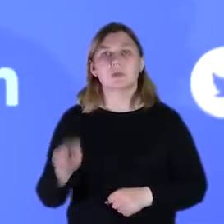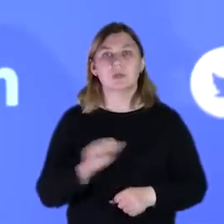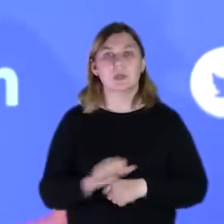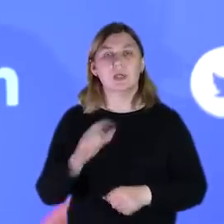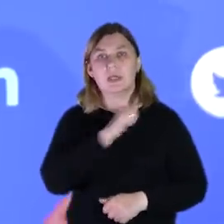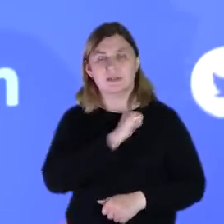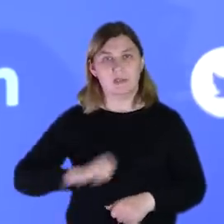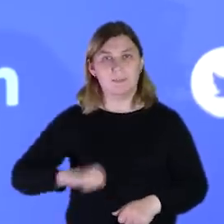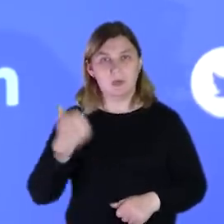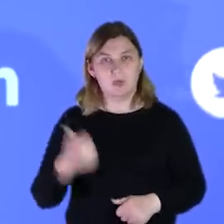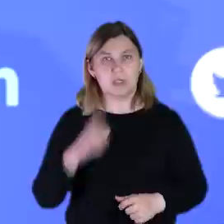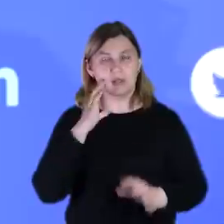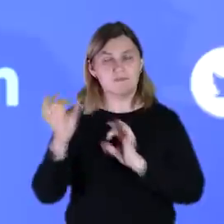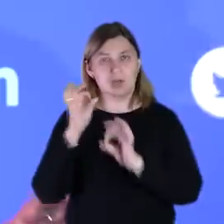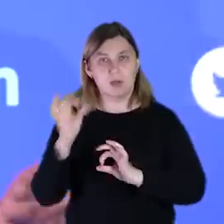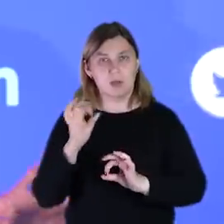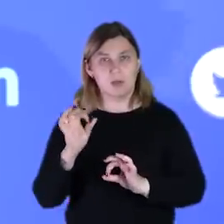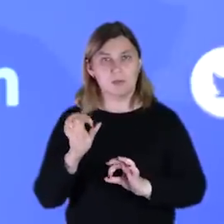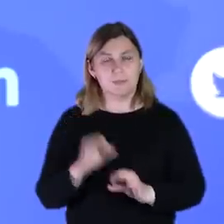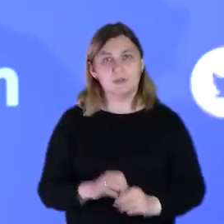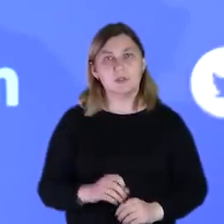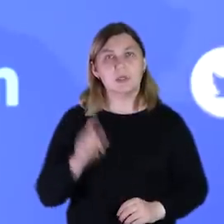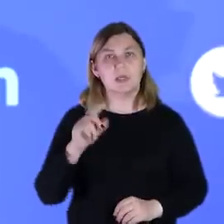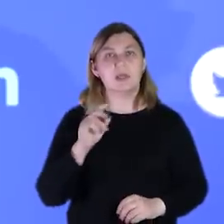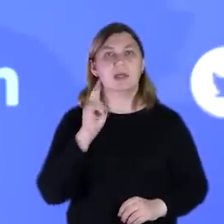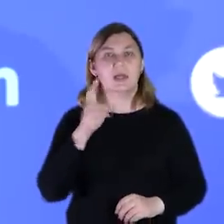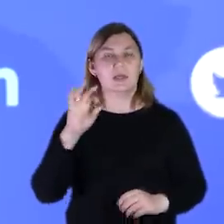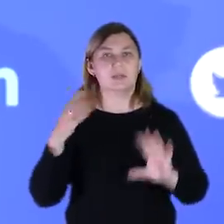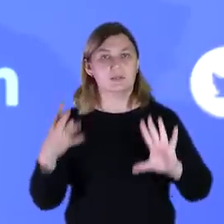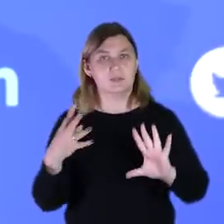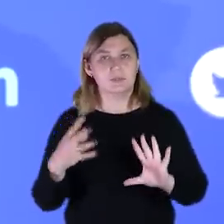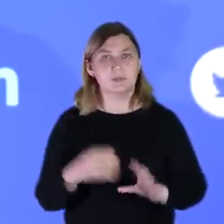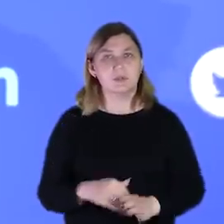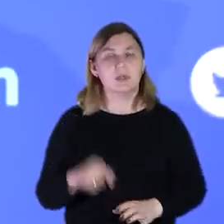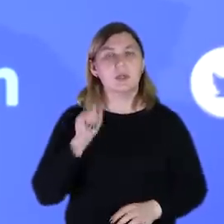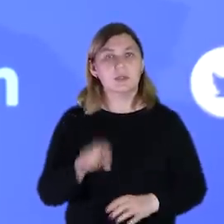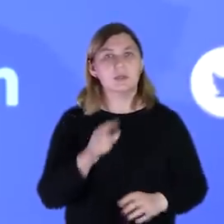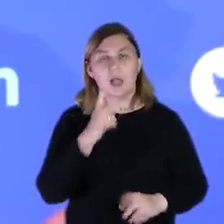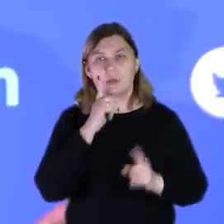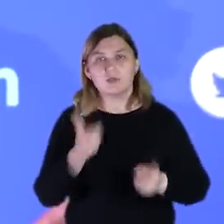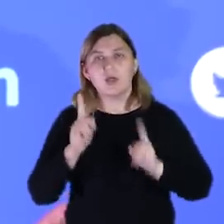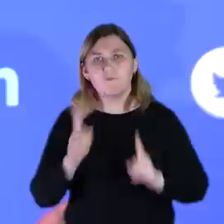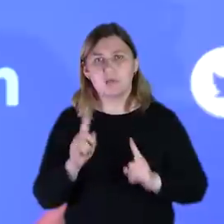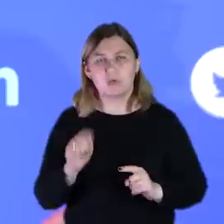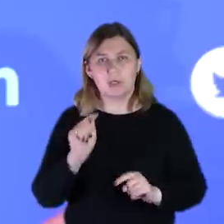w Samodzielnych Referatach Informacyjnych na bazie DOK IX taką zauważalną właśnie siatką